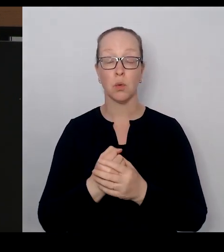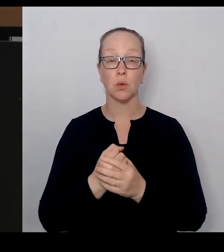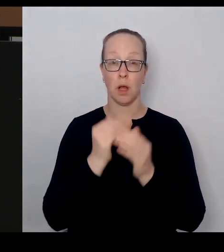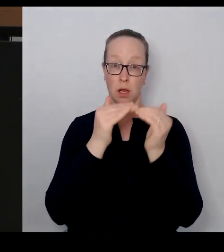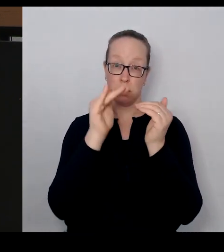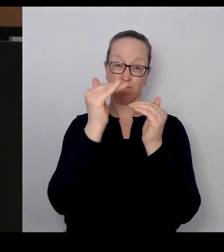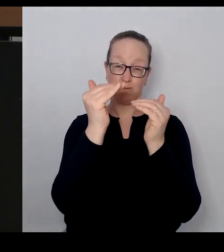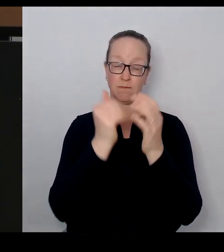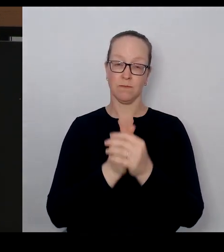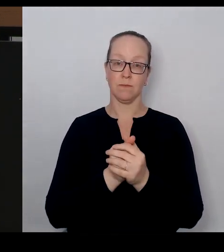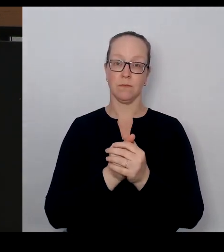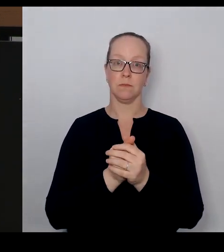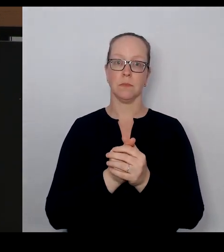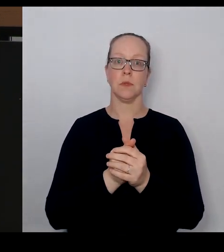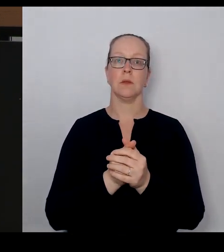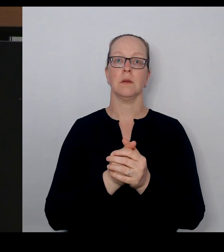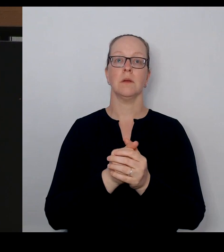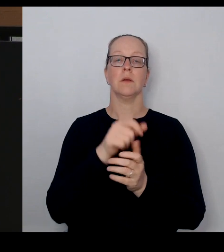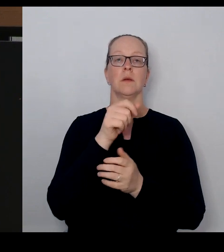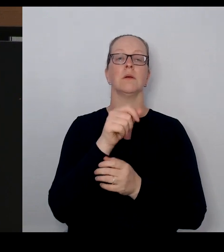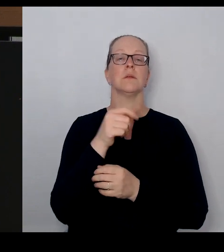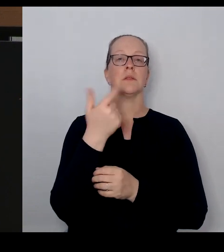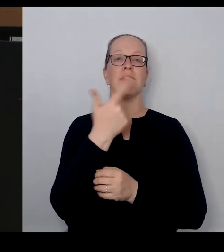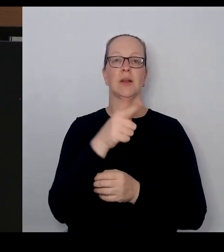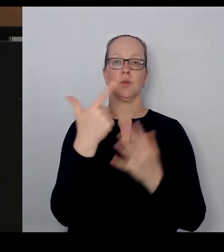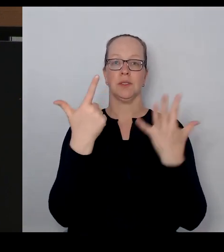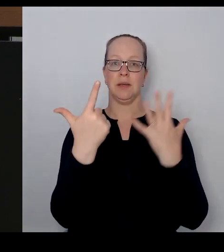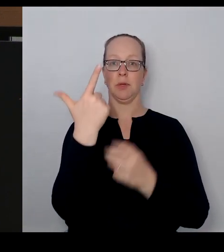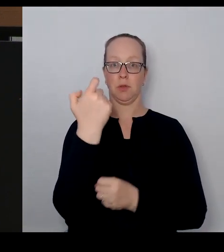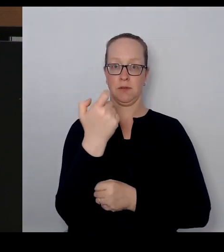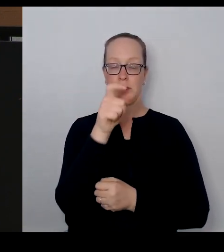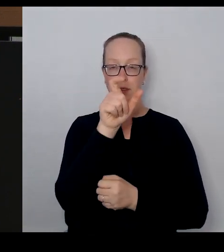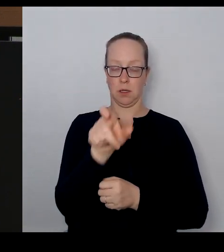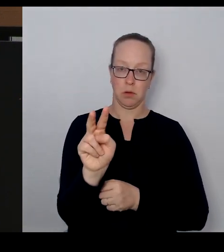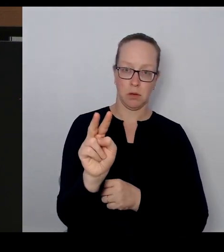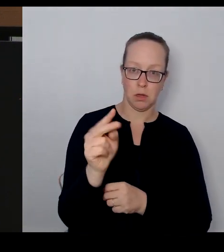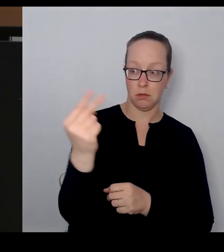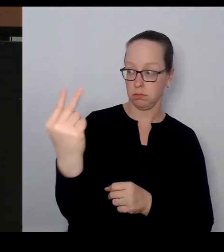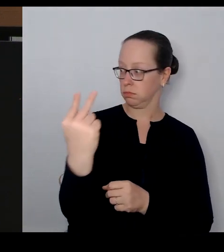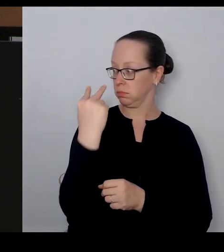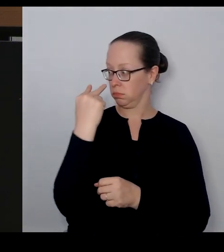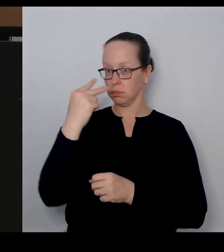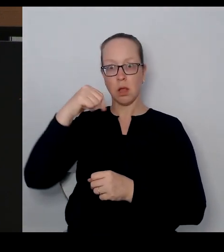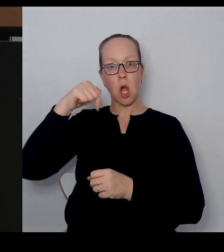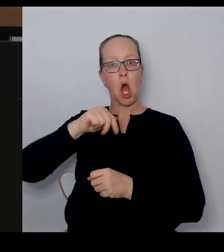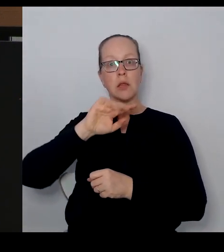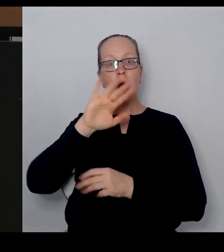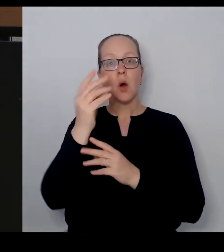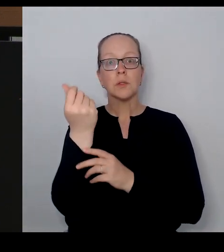Sie werden sich fragen Wie konnte es soweit kommen? Warum ist Berlin so hoch verschuldet Warum hat es